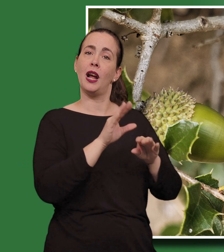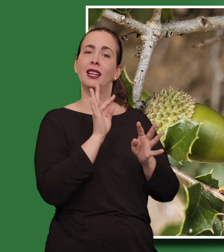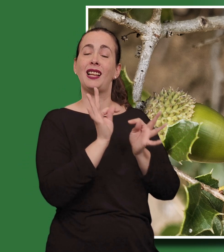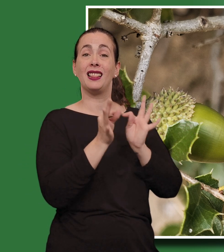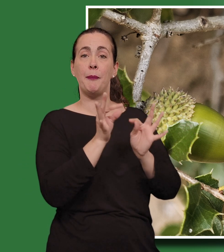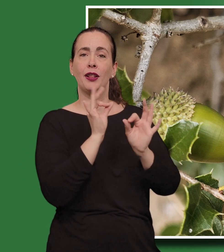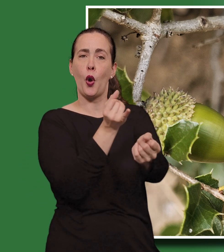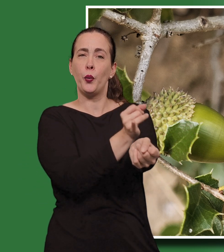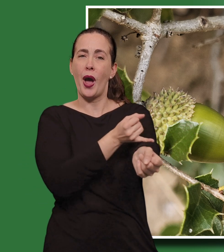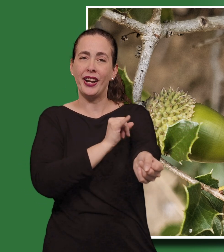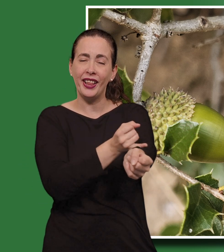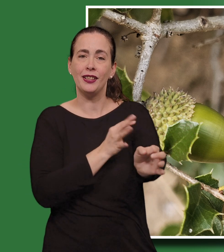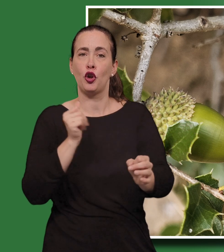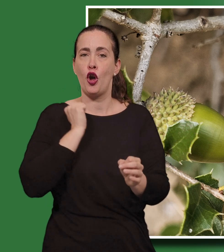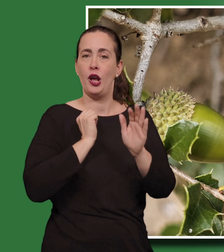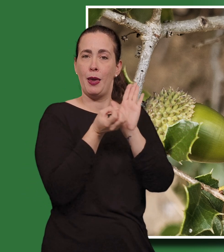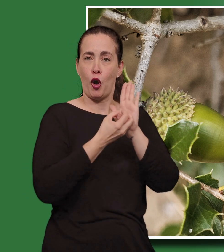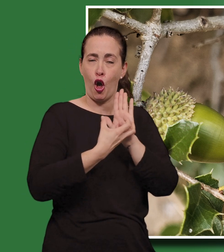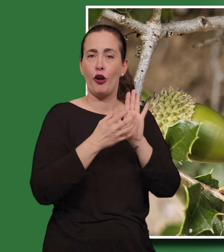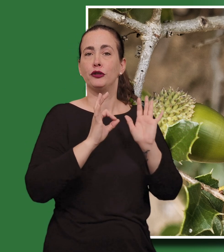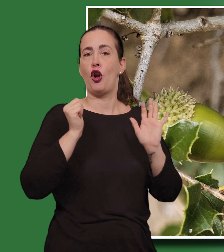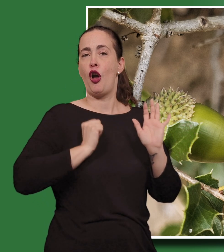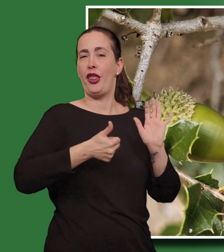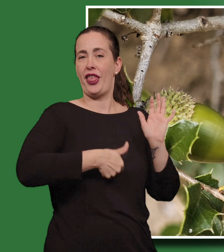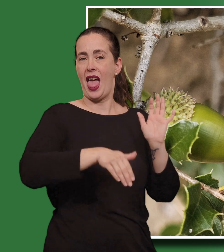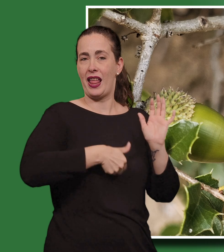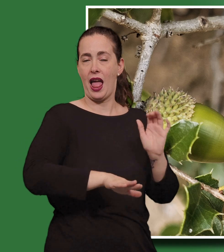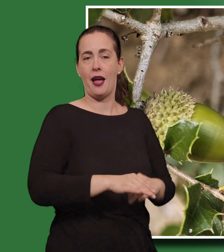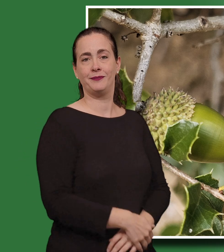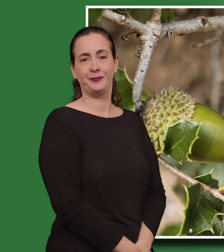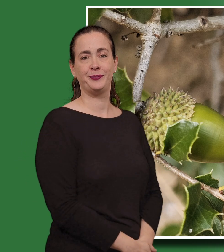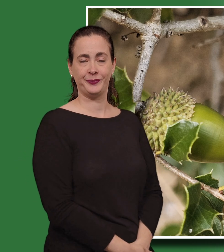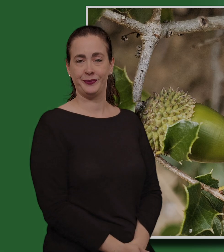i s'administra per al tractament de varius, hemorroides i diarrees.